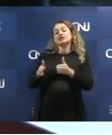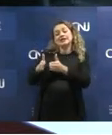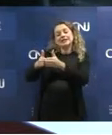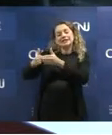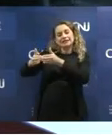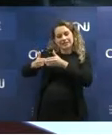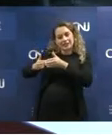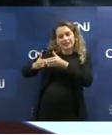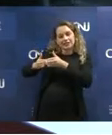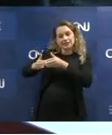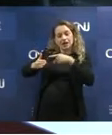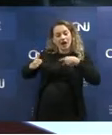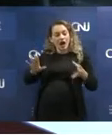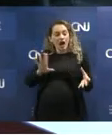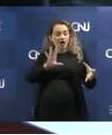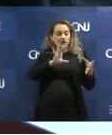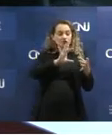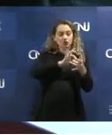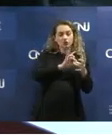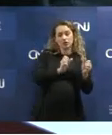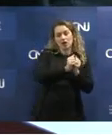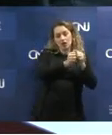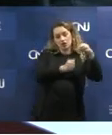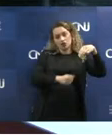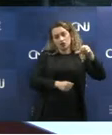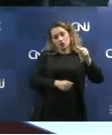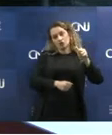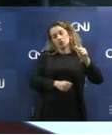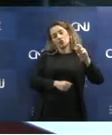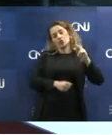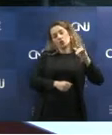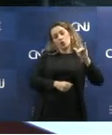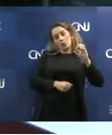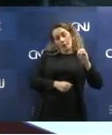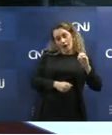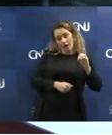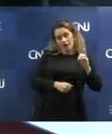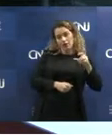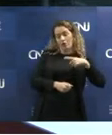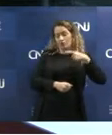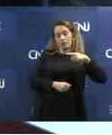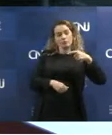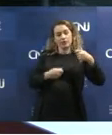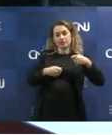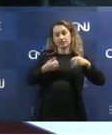Maia, no sentido do não afastamento do juiz da Vara, porque penso que